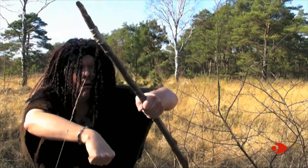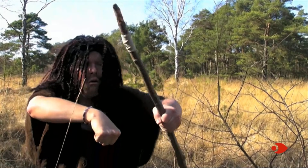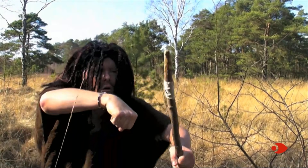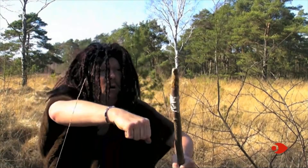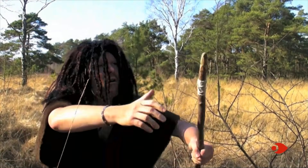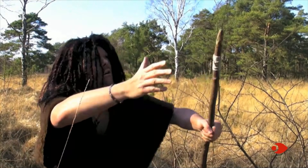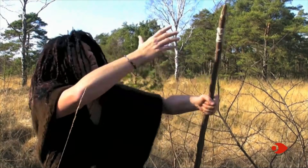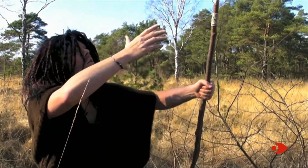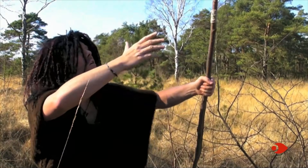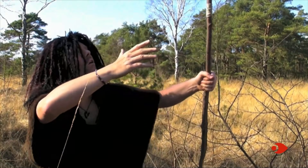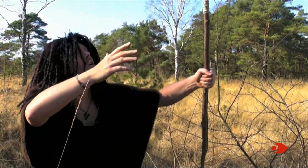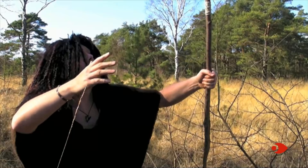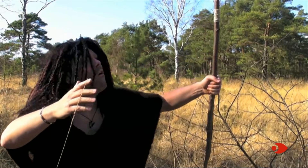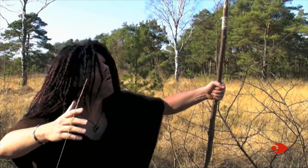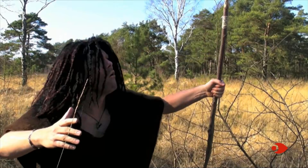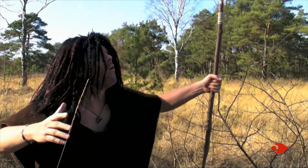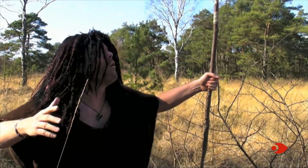Nur ein Stück, ja?